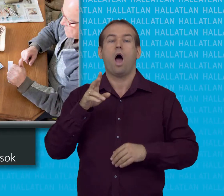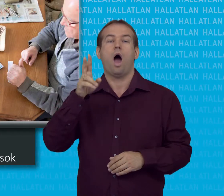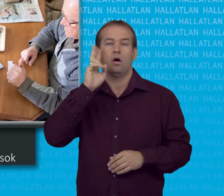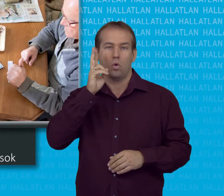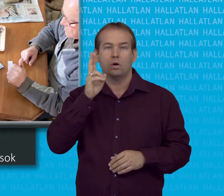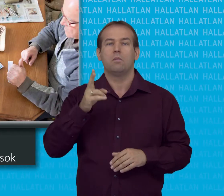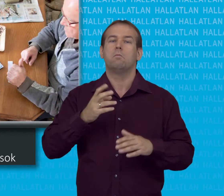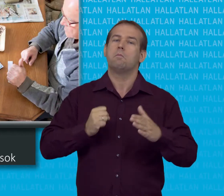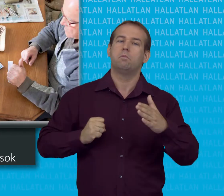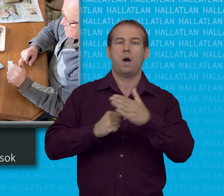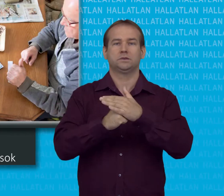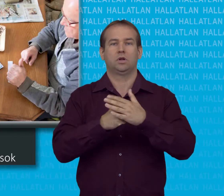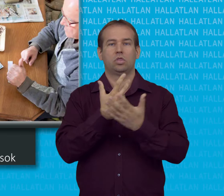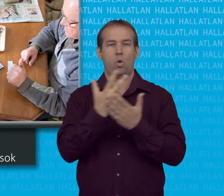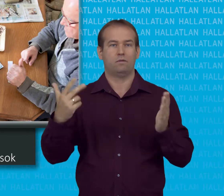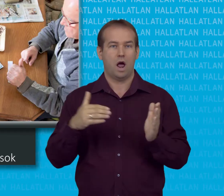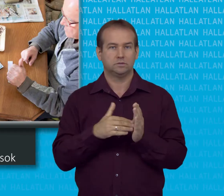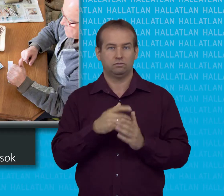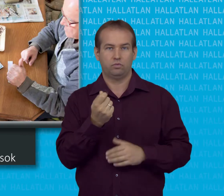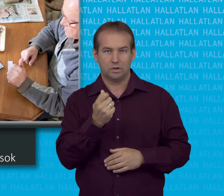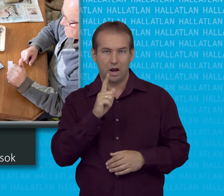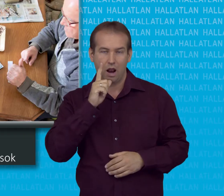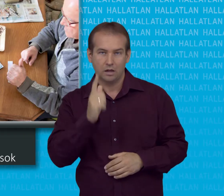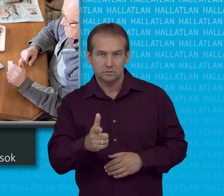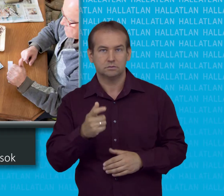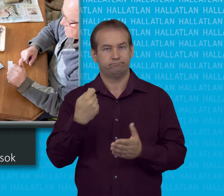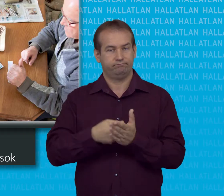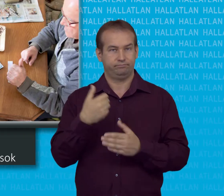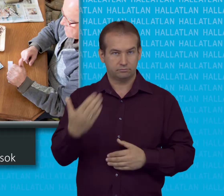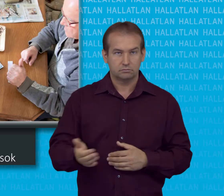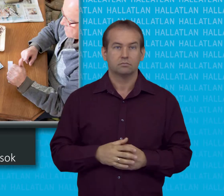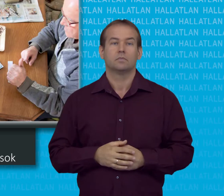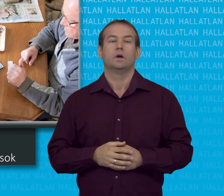elérheti a törvényi maximumot, azaz a 80 ezer forintot.